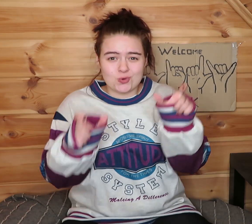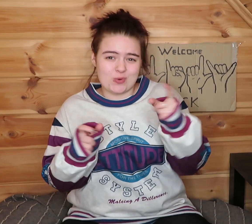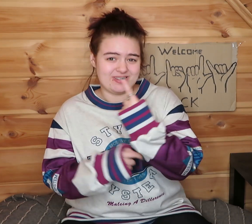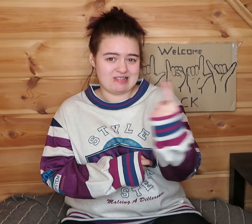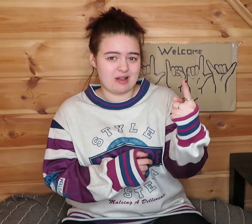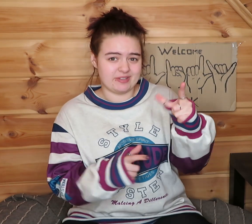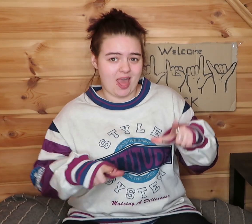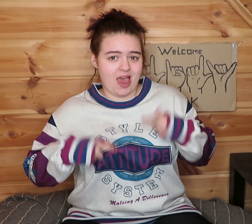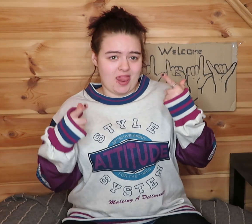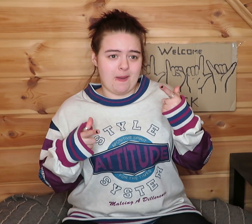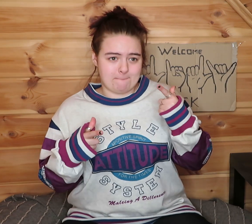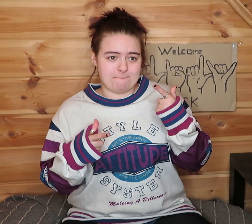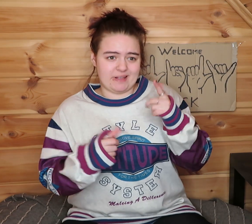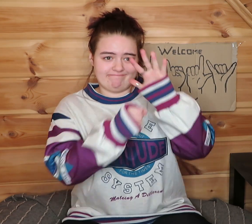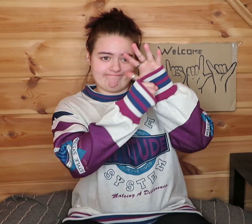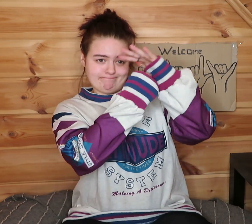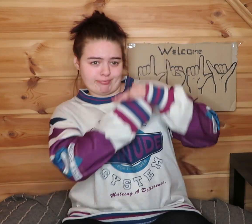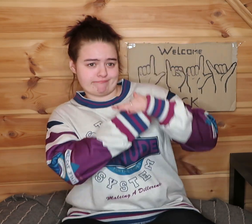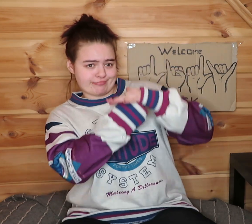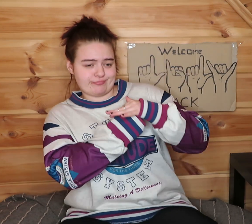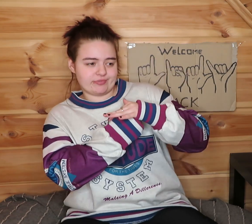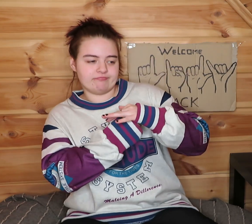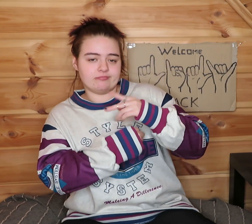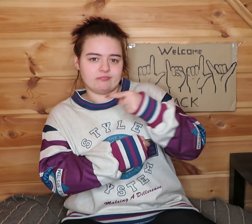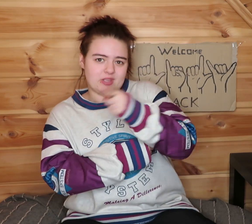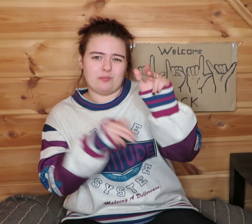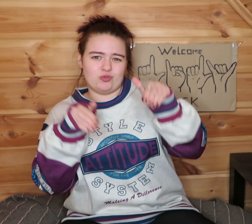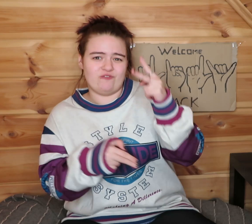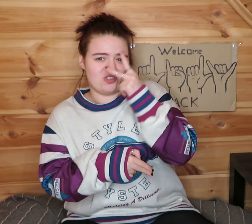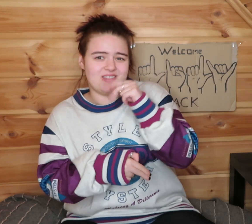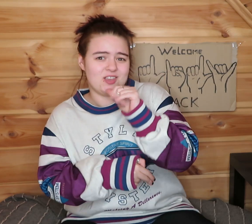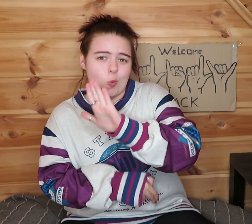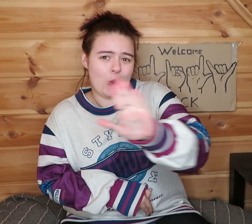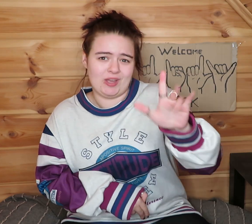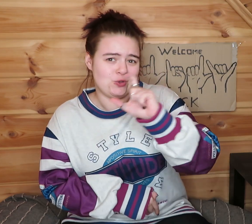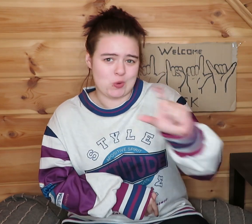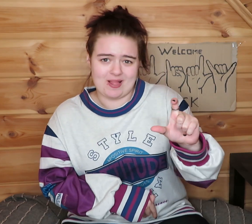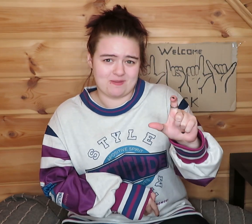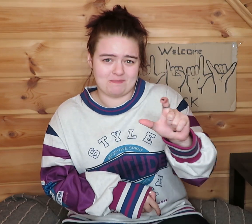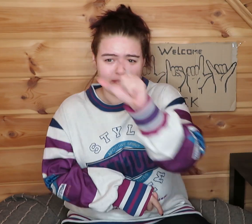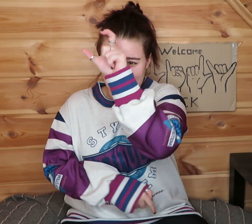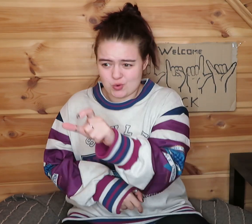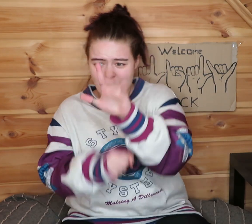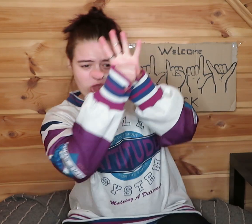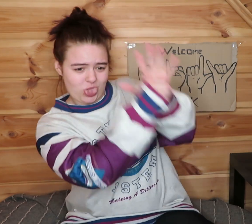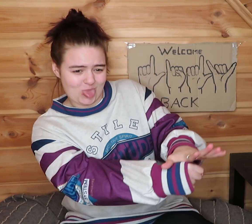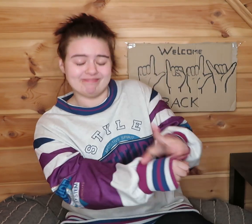Personen die selbst Diskriminierung erleben müssen wissen, dass es nicht ihre Schuld ist.